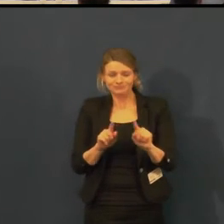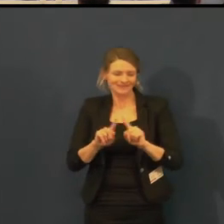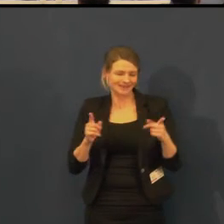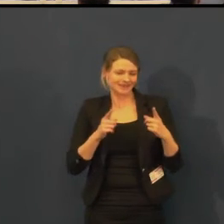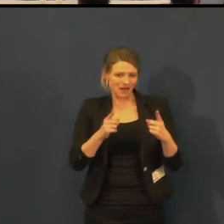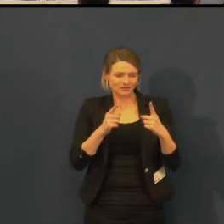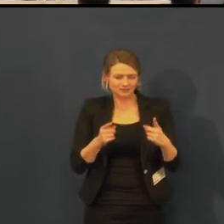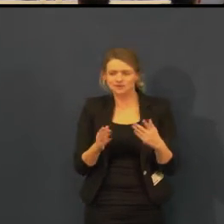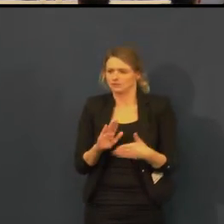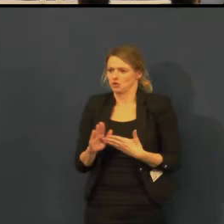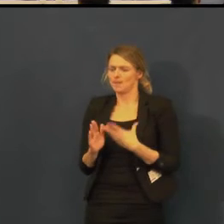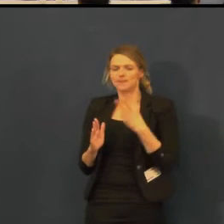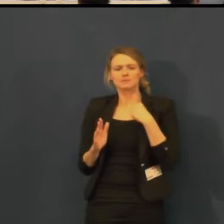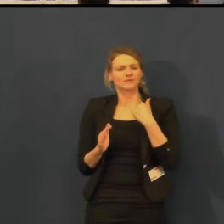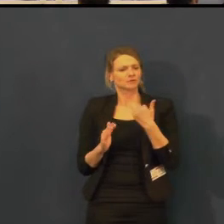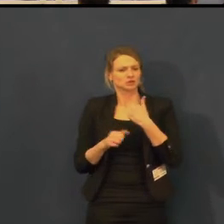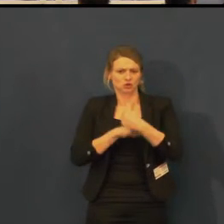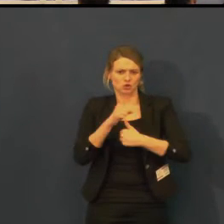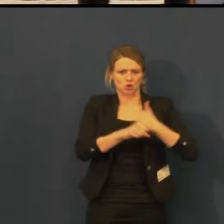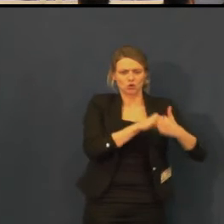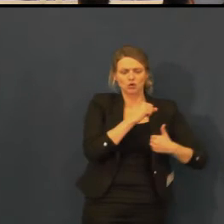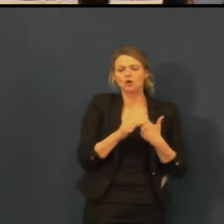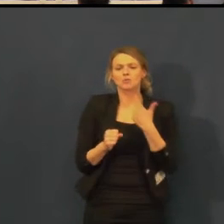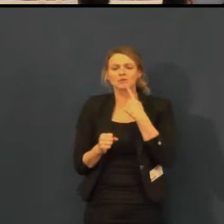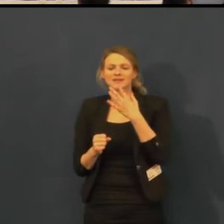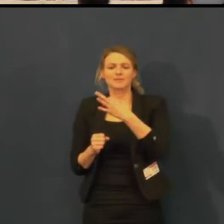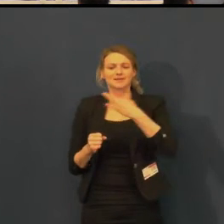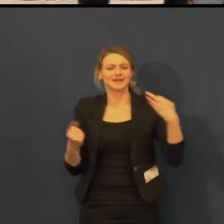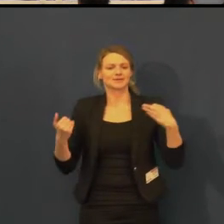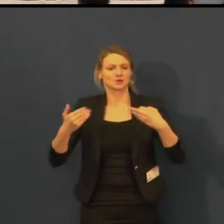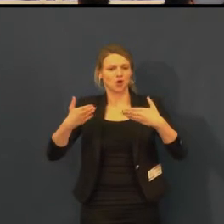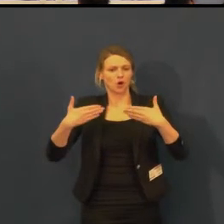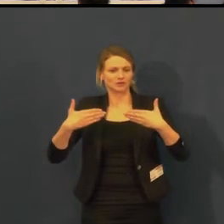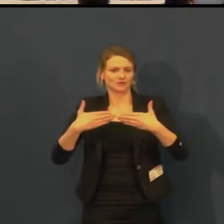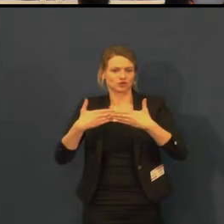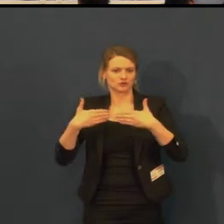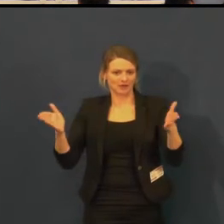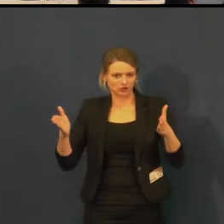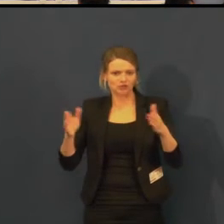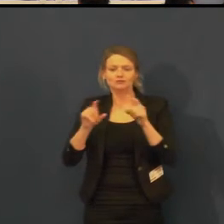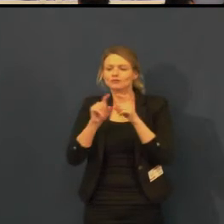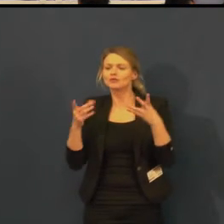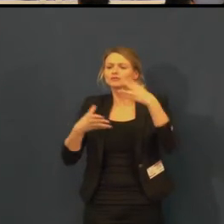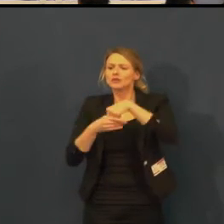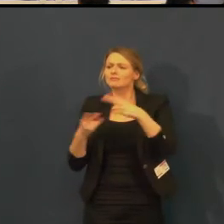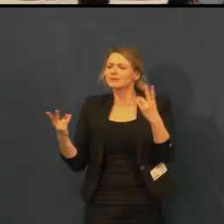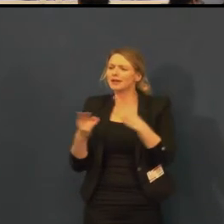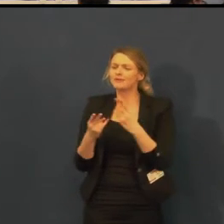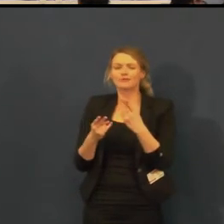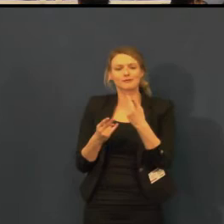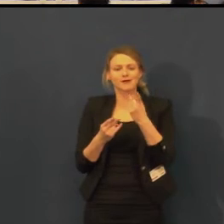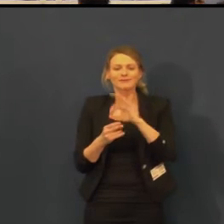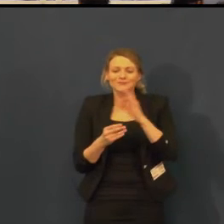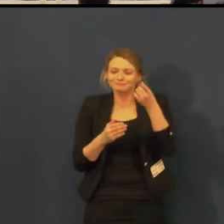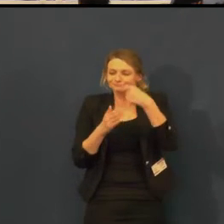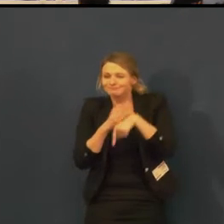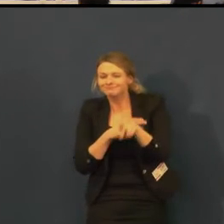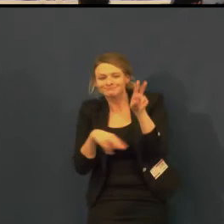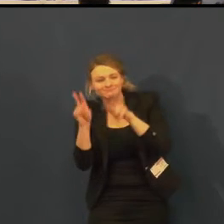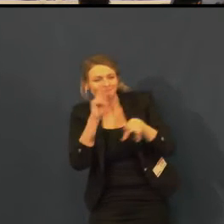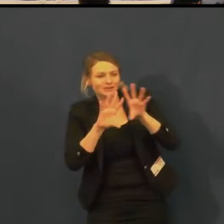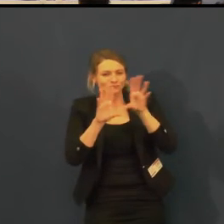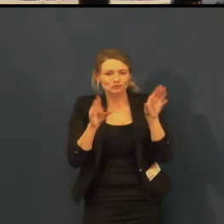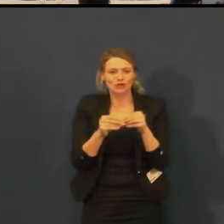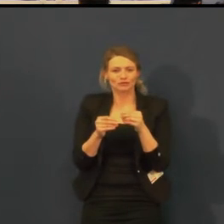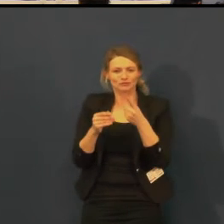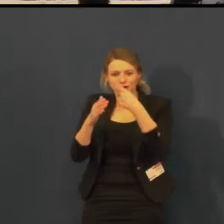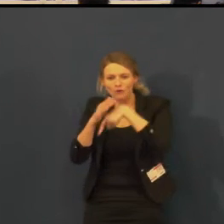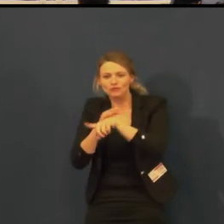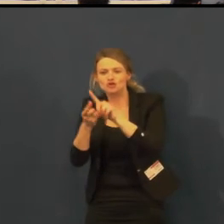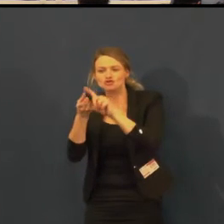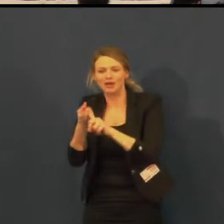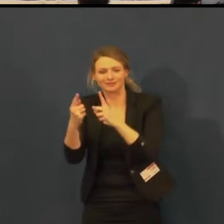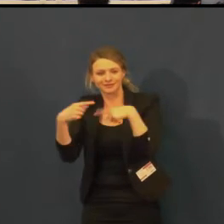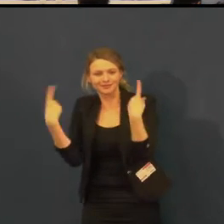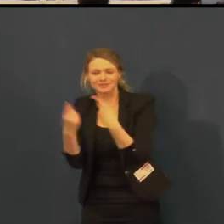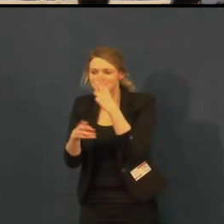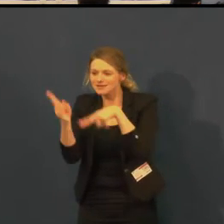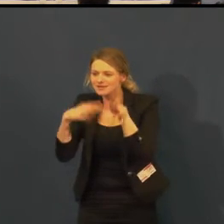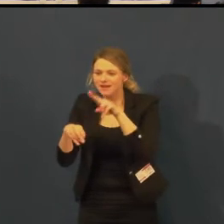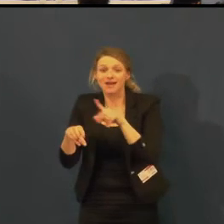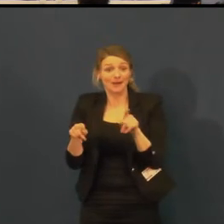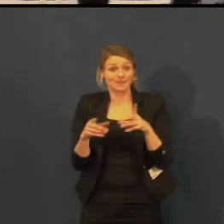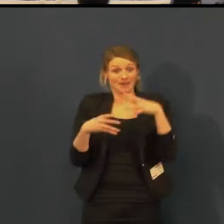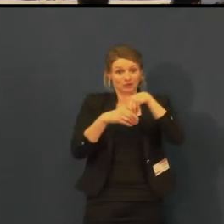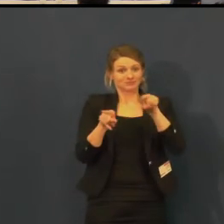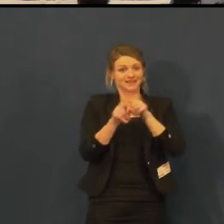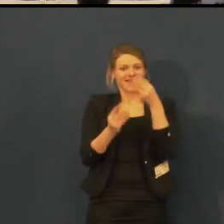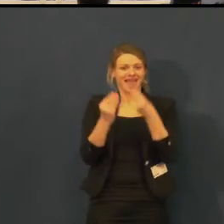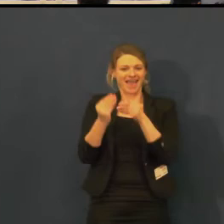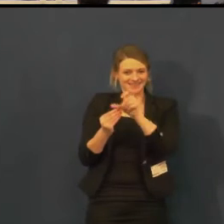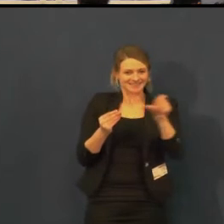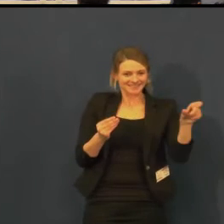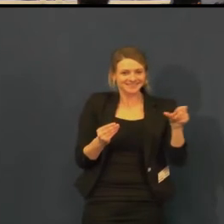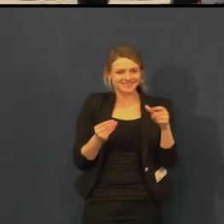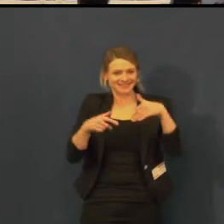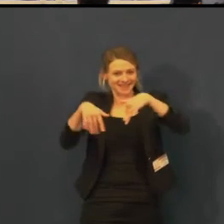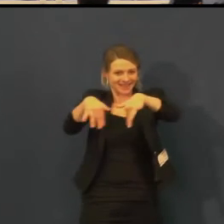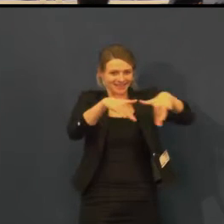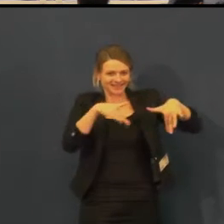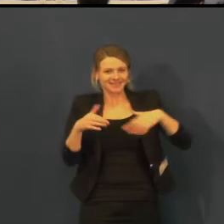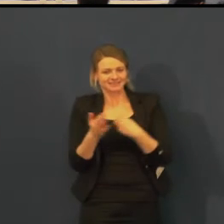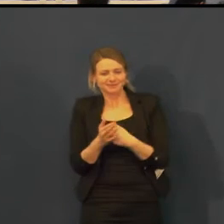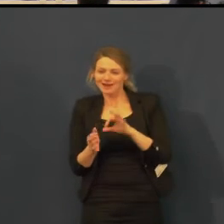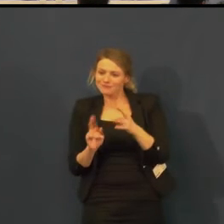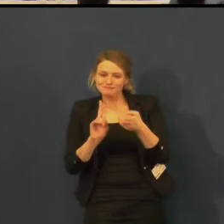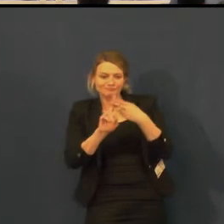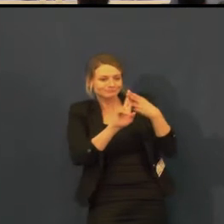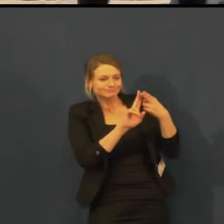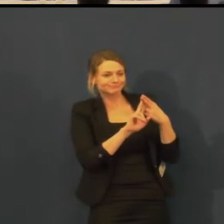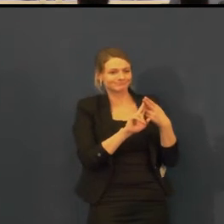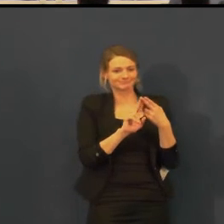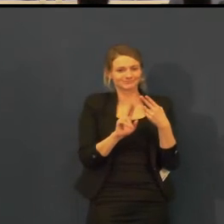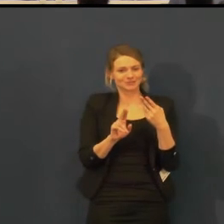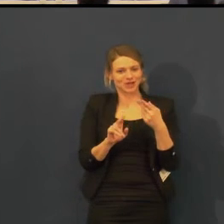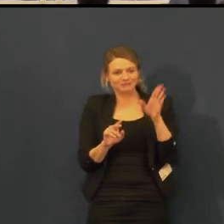lidé si prohlédnou divadlo odshora až dolů, provádějí sami herci, každá prohlídka je unikát,